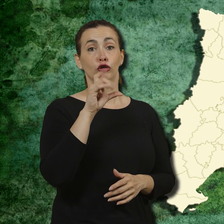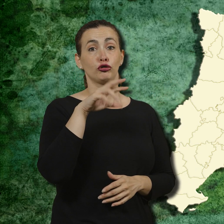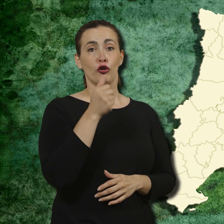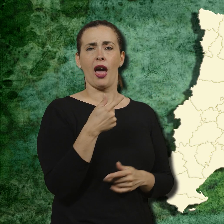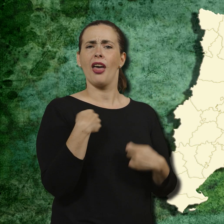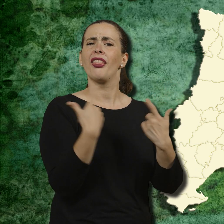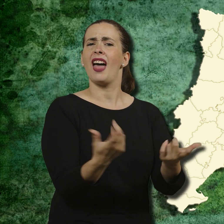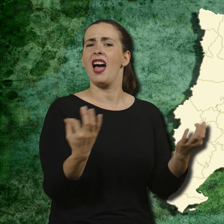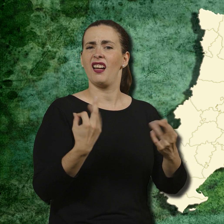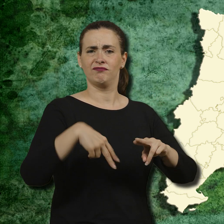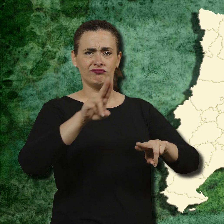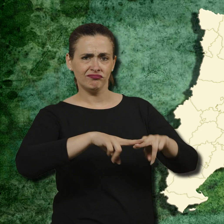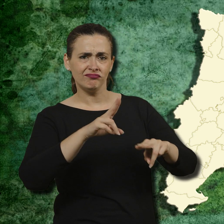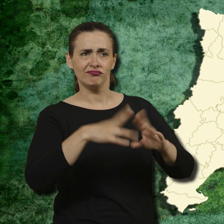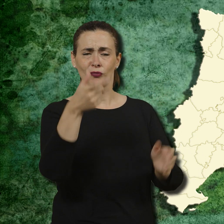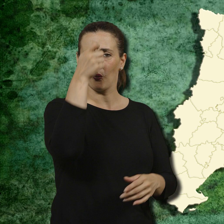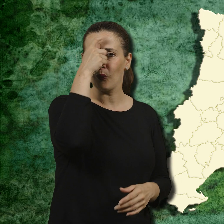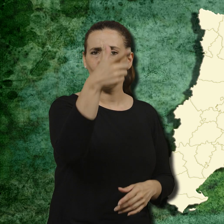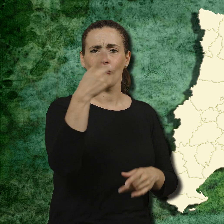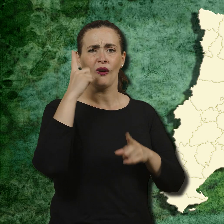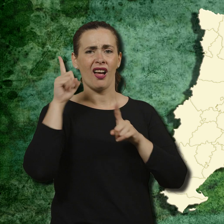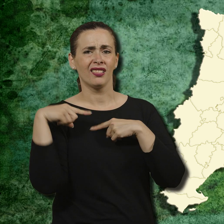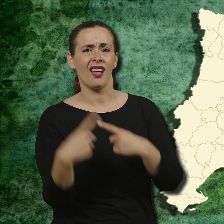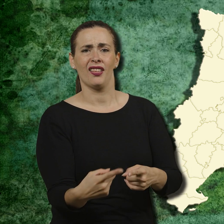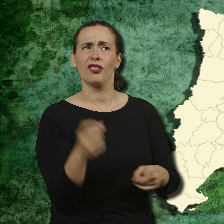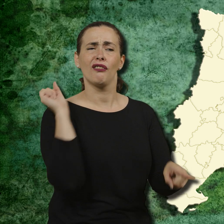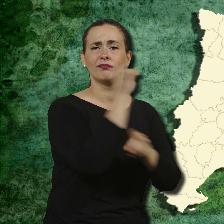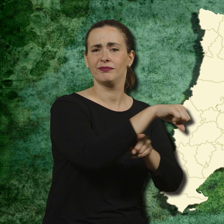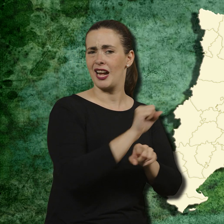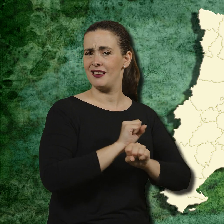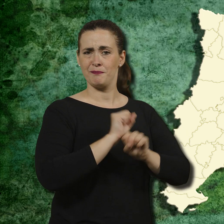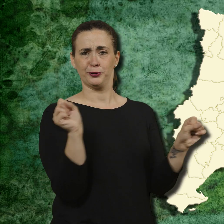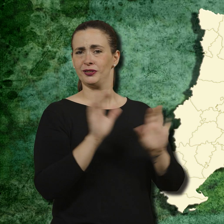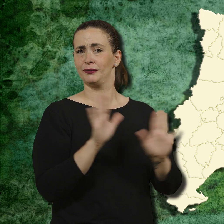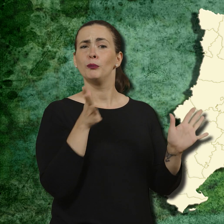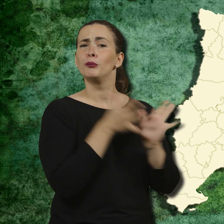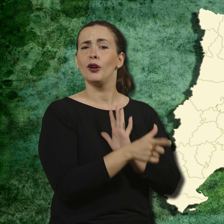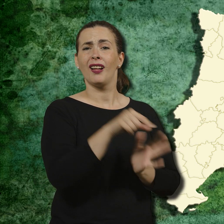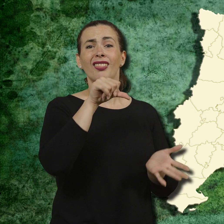La capital del Solsonès té, a més, una oferta festiva, cultural i tradicional insuperable,